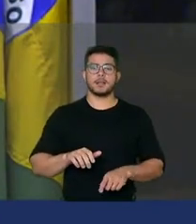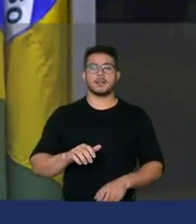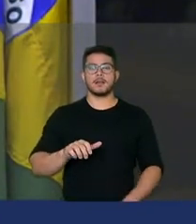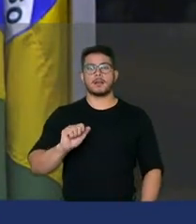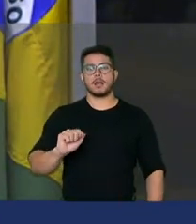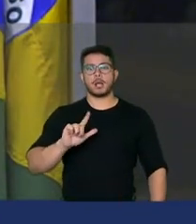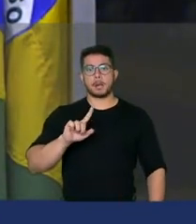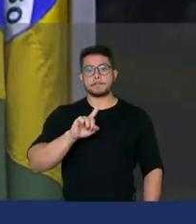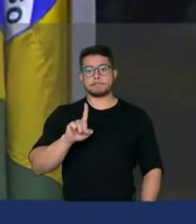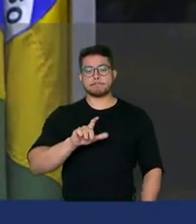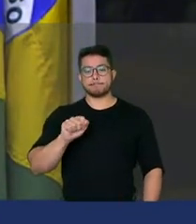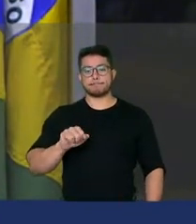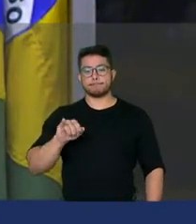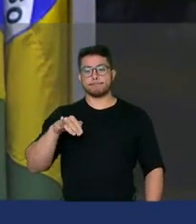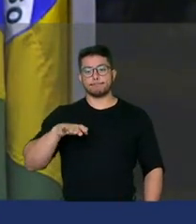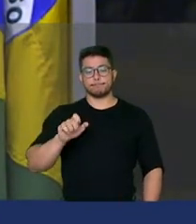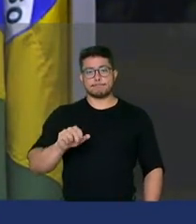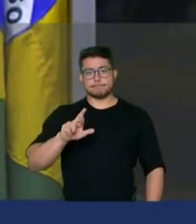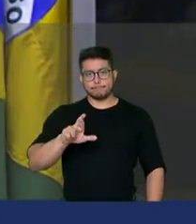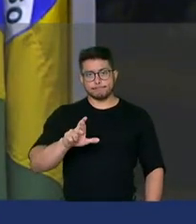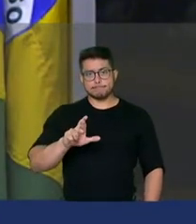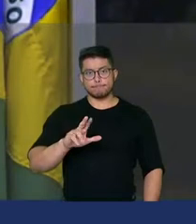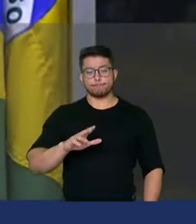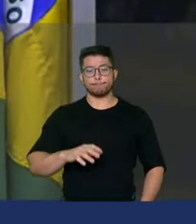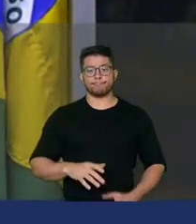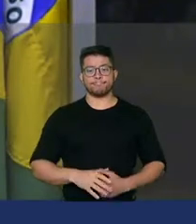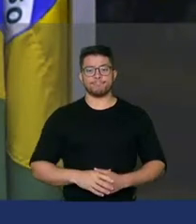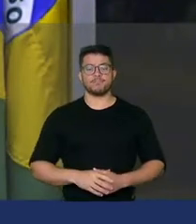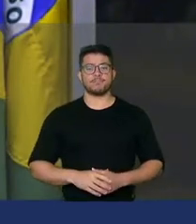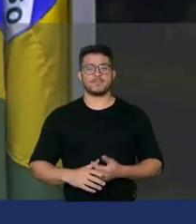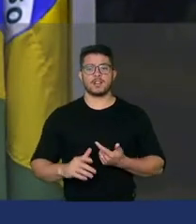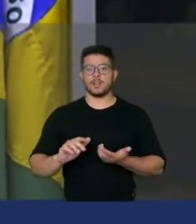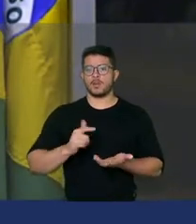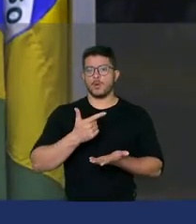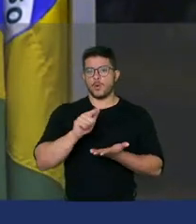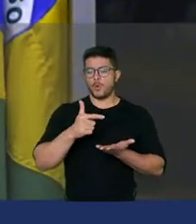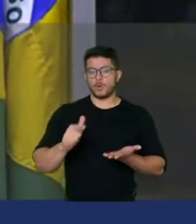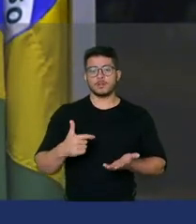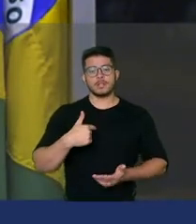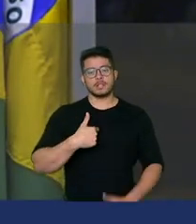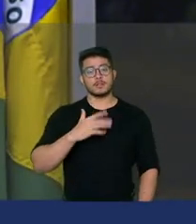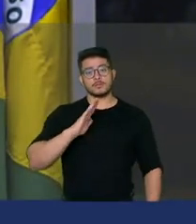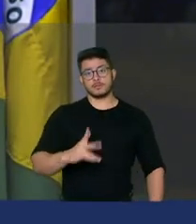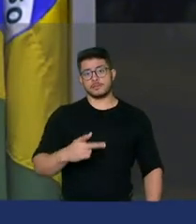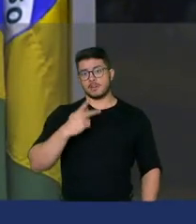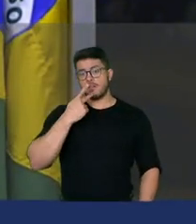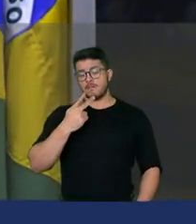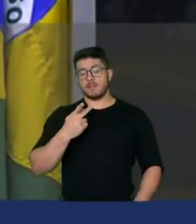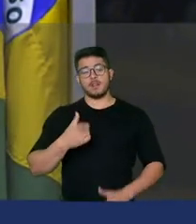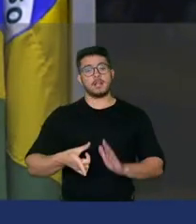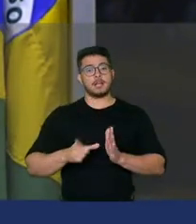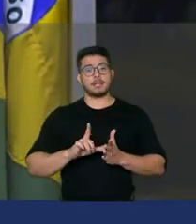COMISSÃO E DEIXEI CLARO AQUI... É ELE QUE VAI MUDAR PORQUE ISSO ESTÁ REGISTRADO